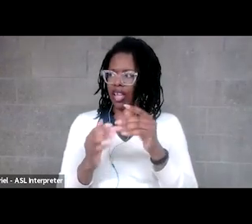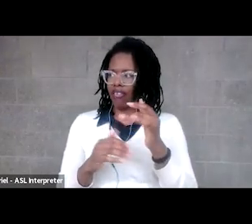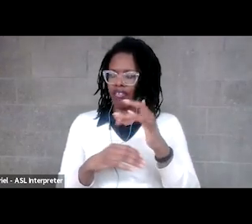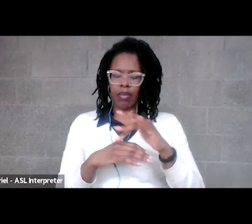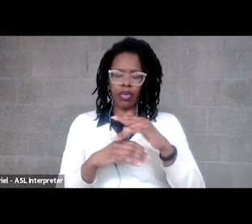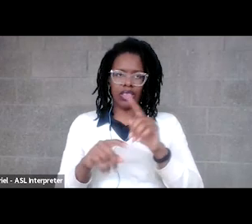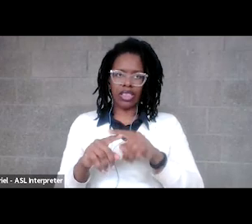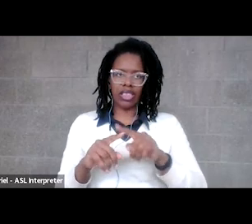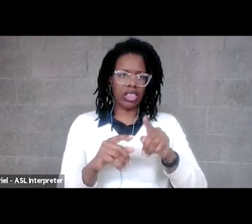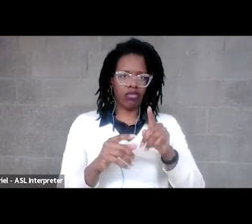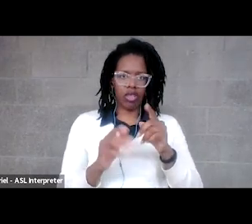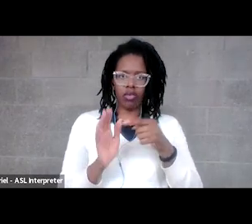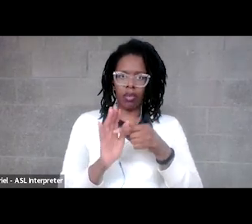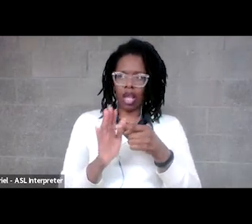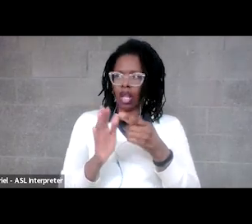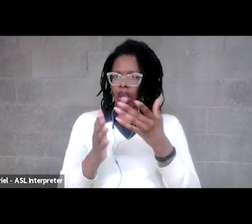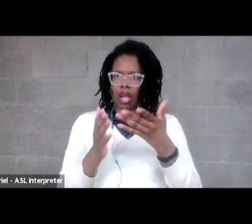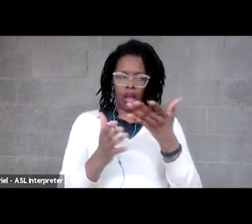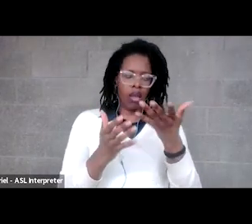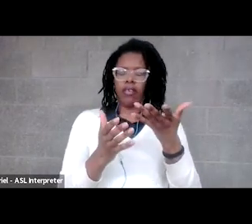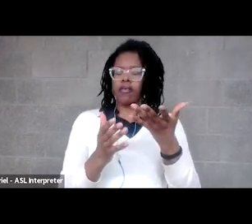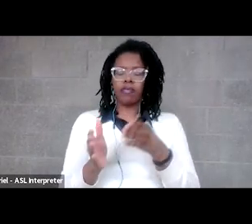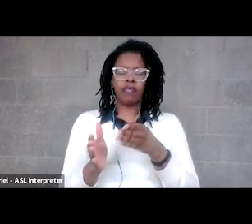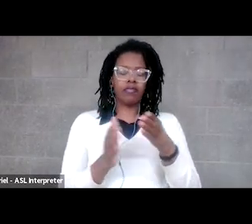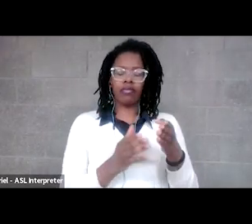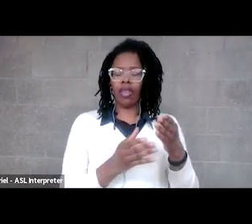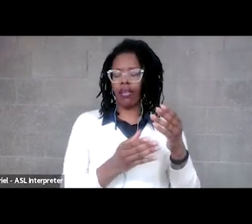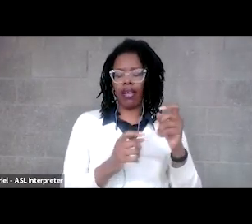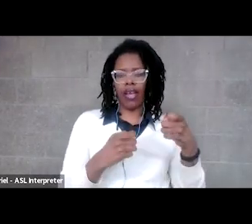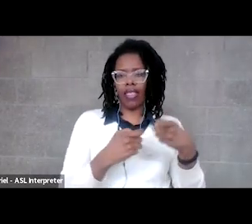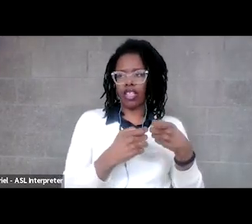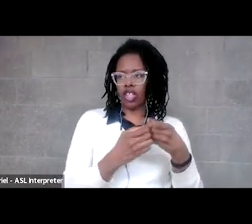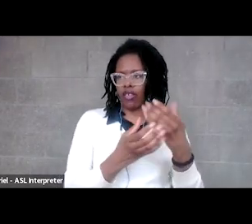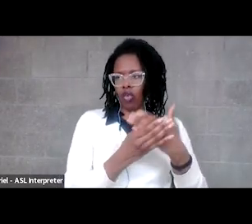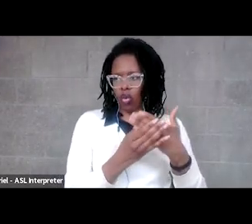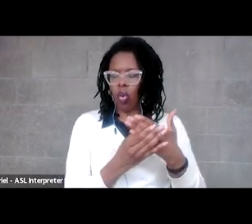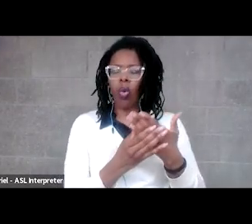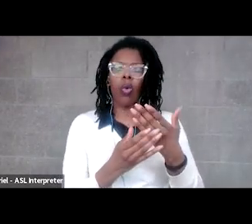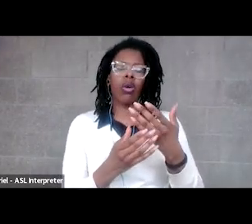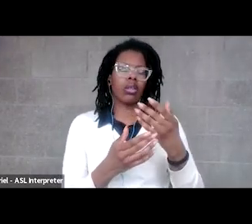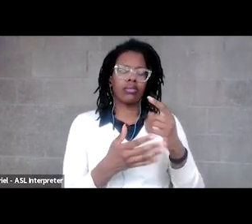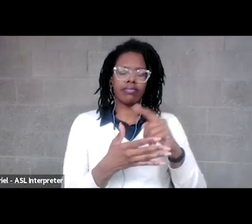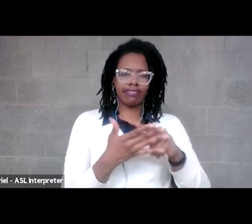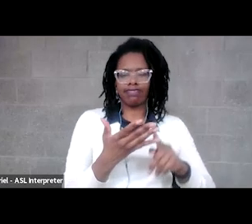qué es qué y qué puedo obtener? La Carpeta Electrónica, los Registros Electrónicos Express y la Asociación Secure EML